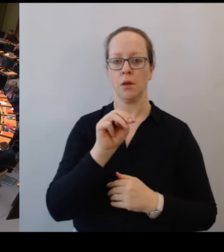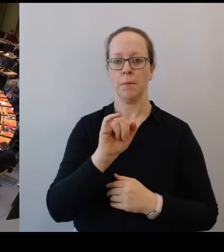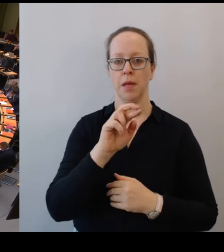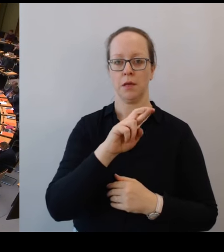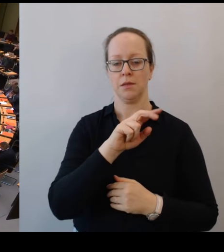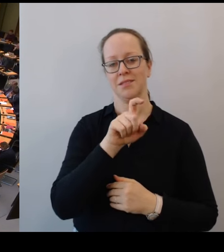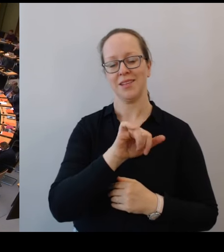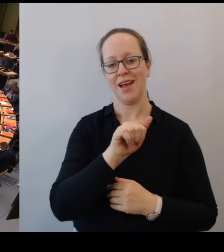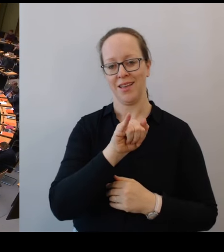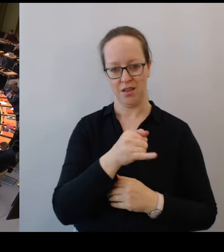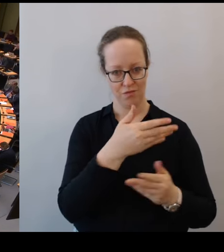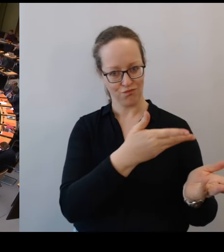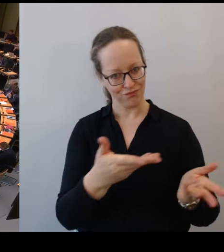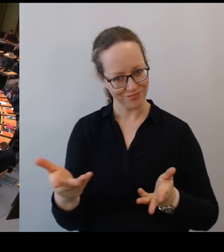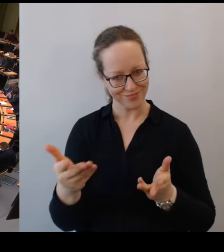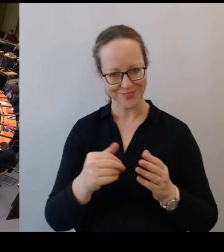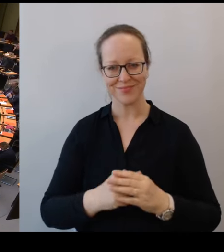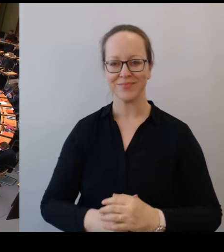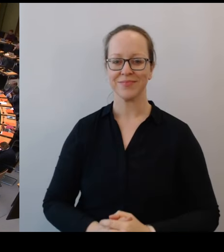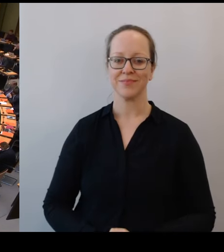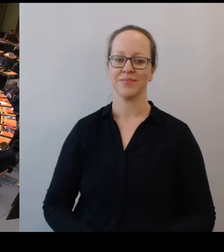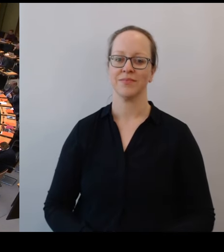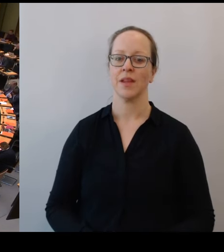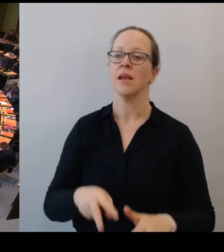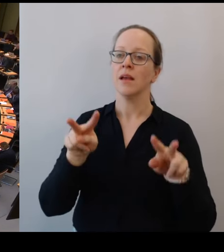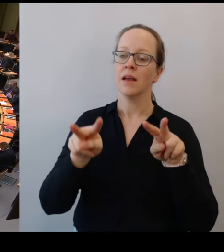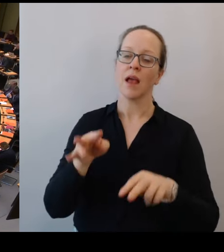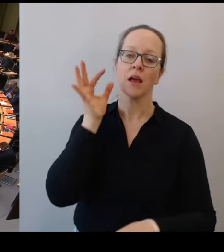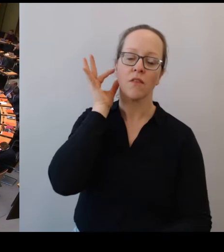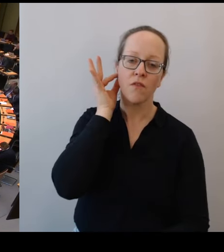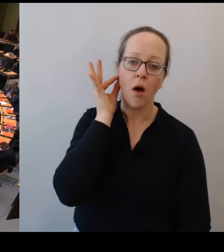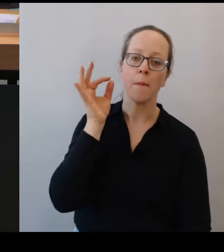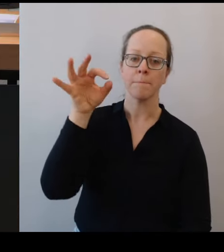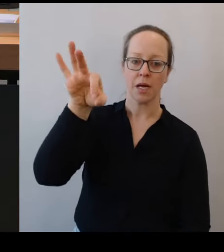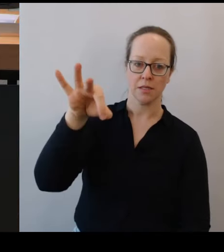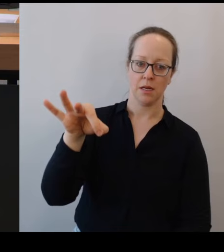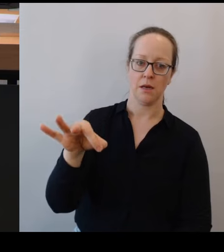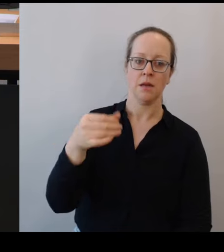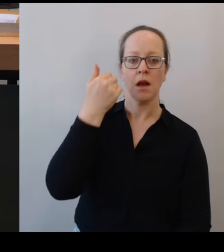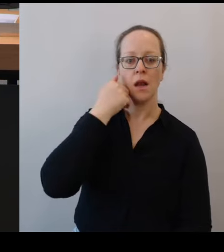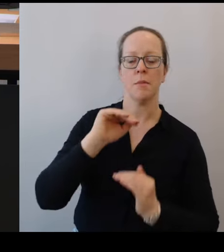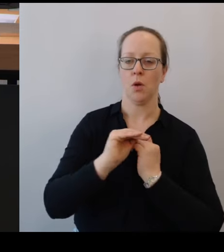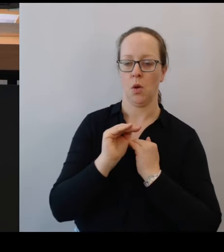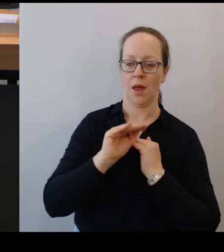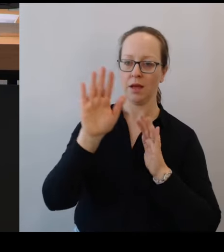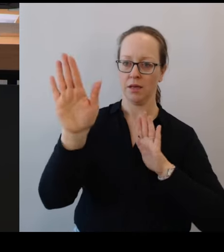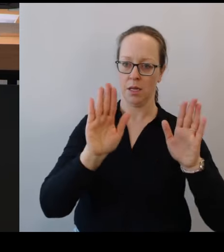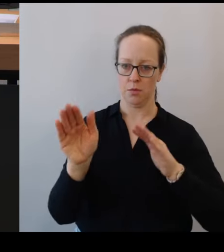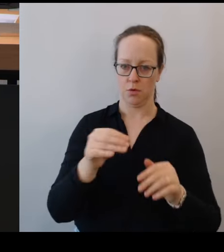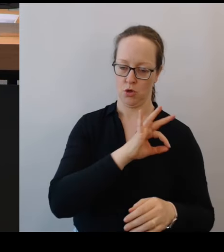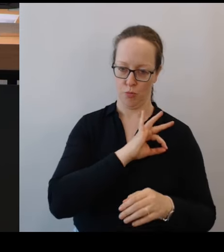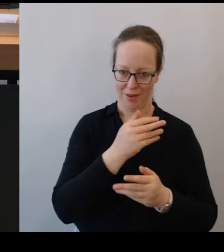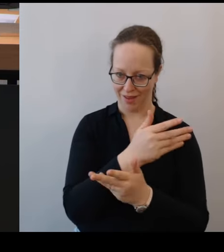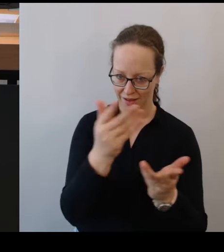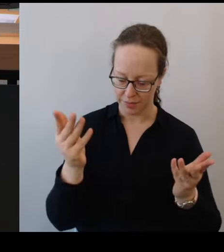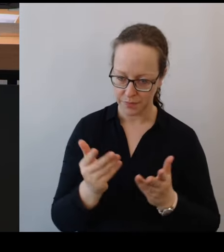(Rednerwechsel) Sehr geehrte Frau Präsidentin! Liebe Kolleginnen der demokratischen Parteien! Es ist doch ein Treppenwitz der Geschichte, dass gerade die